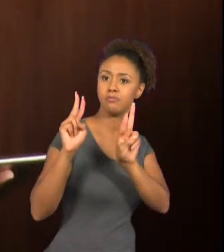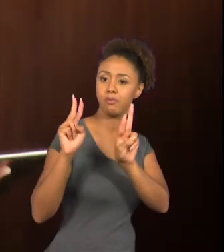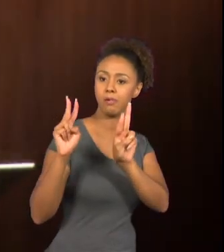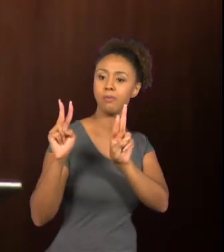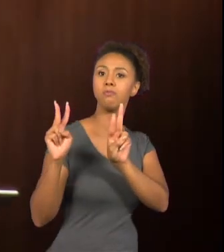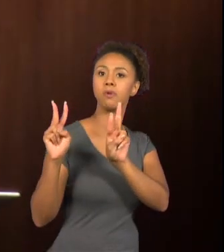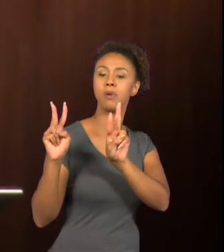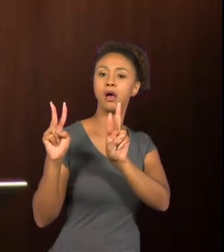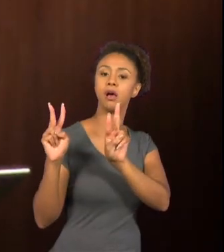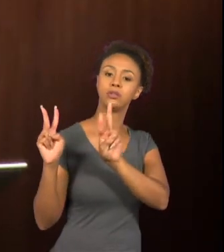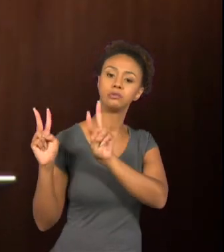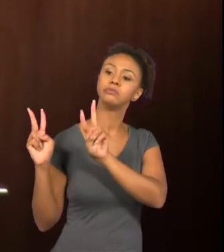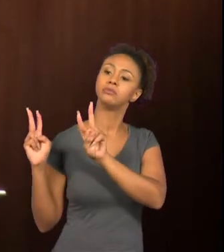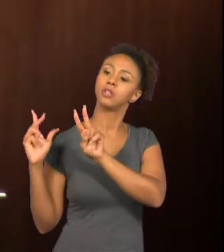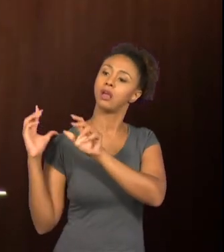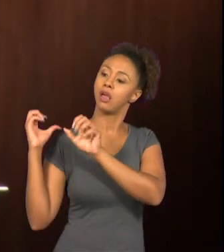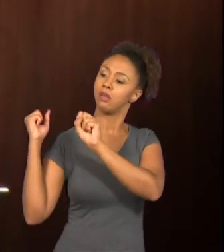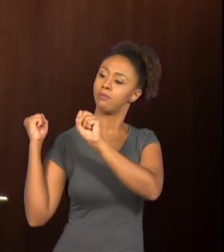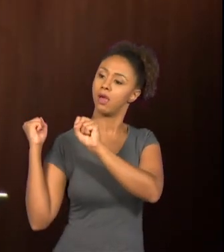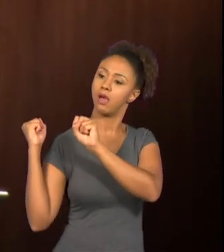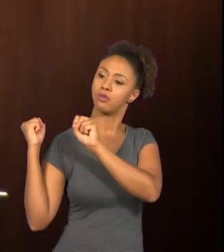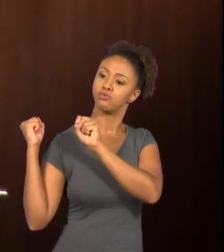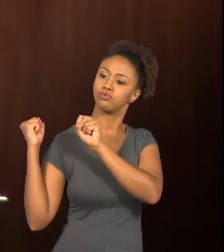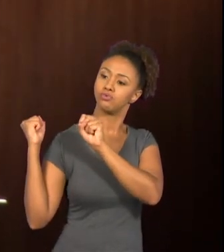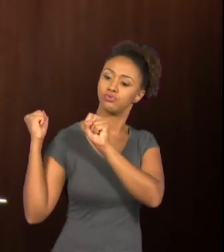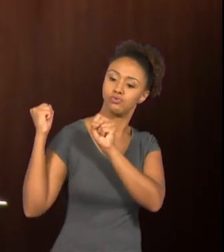EXTREMAMENTE FORTE ENTRE TRABALHADOR E O SEU